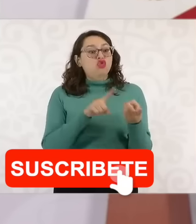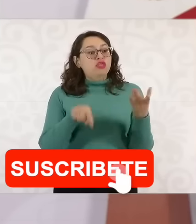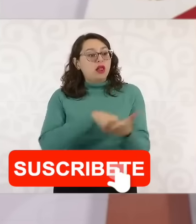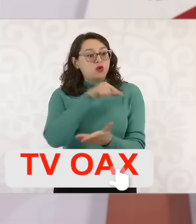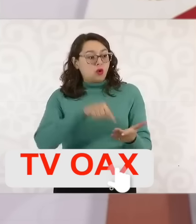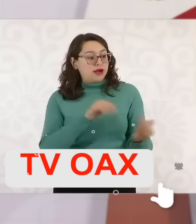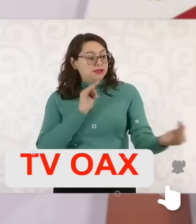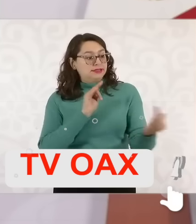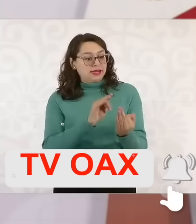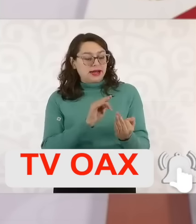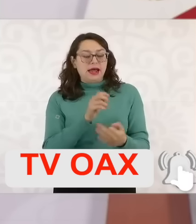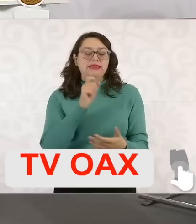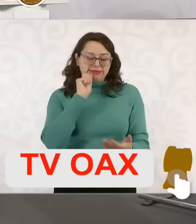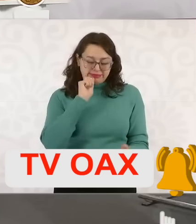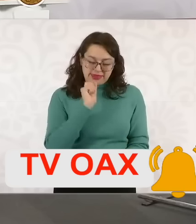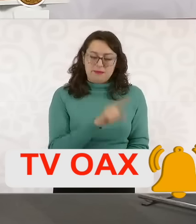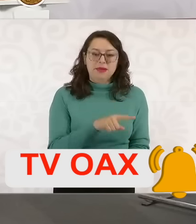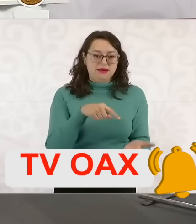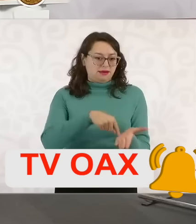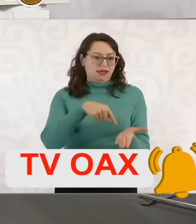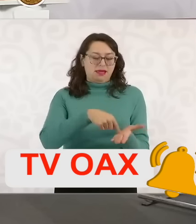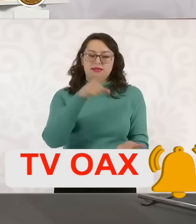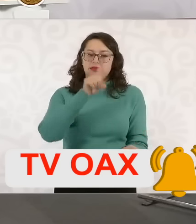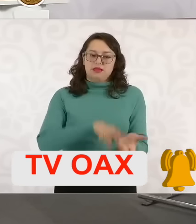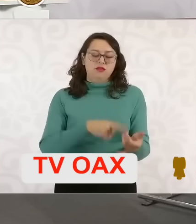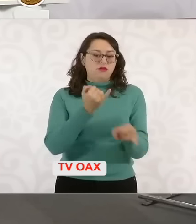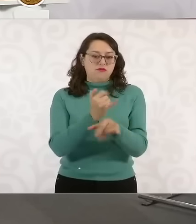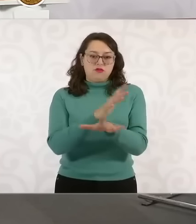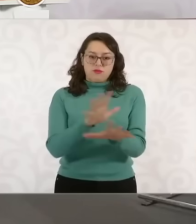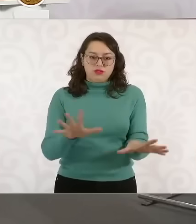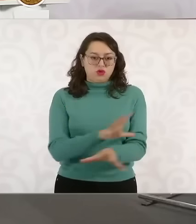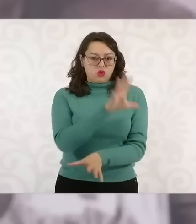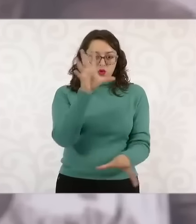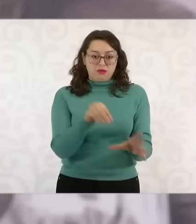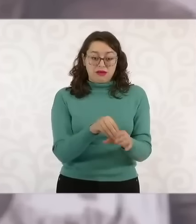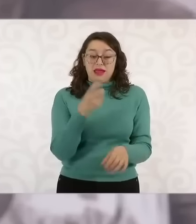está nuestra clínica de atención primaria a la salud, que es la columna vertebral de la atención